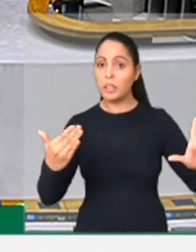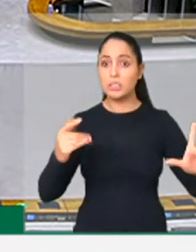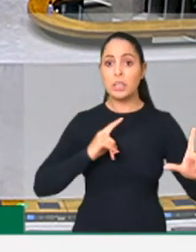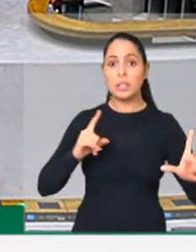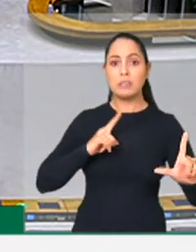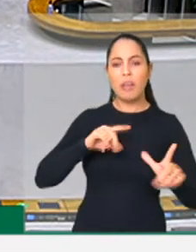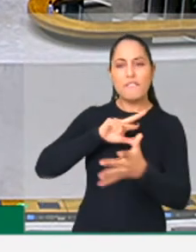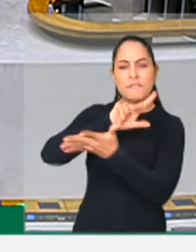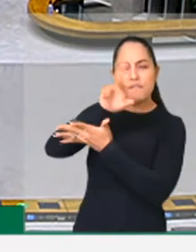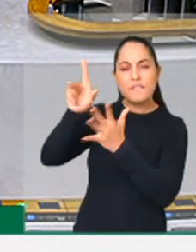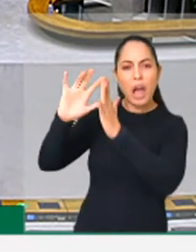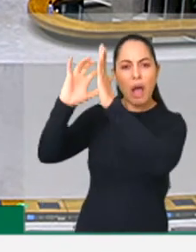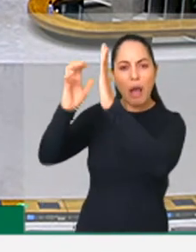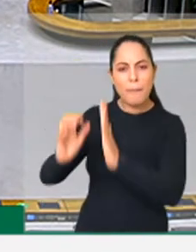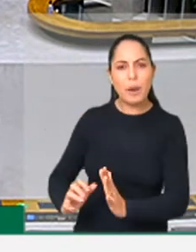VAI ANUNCIAR O RESULTADO. -- [MÁRCIO SALEMA]: SIM